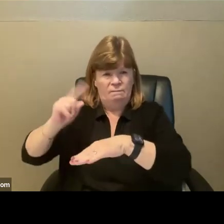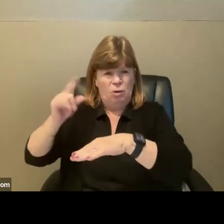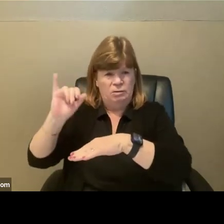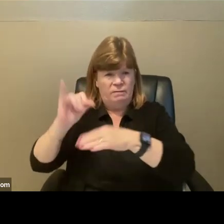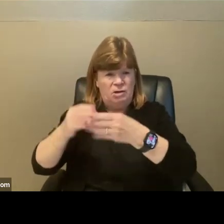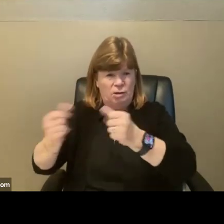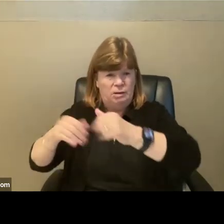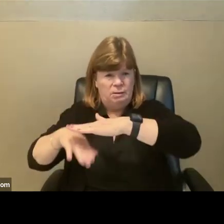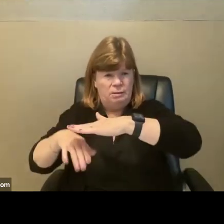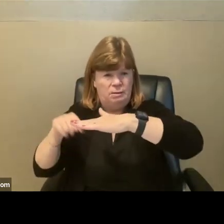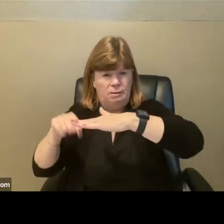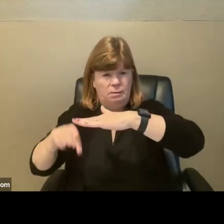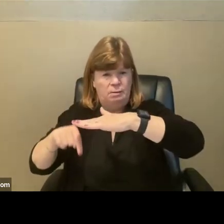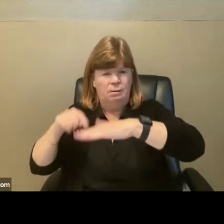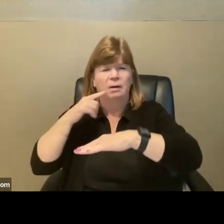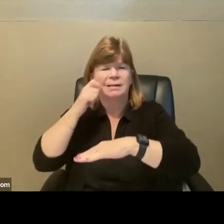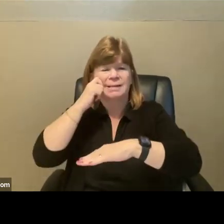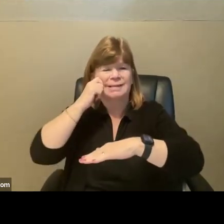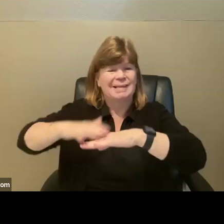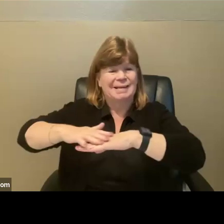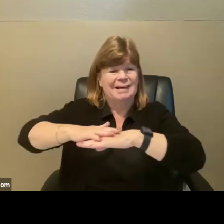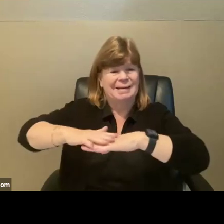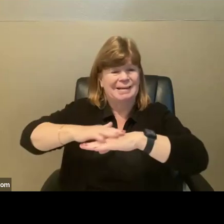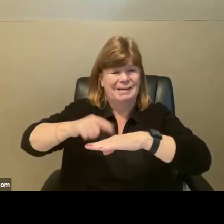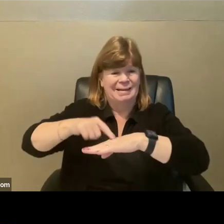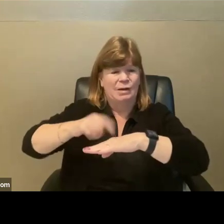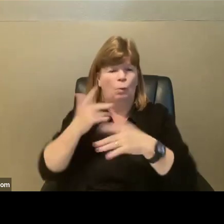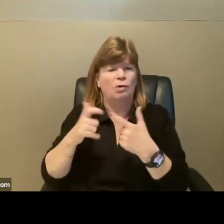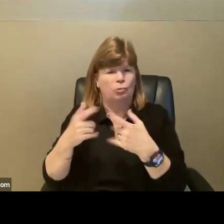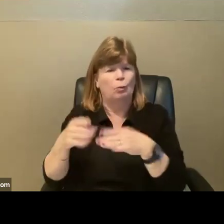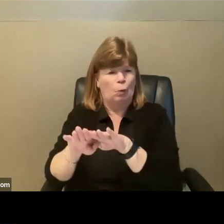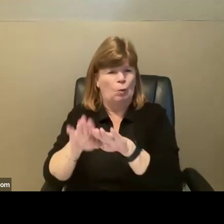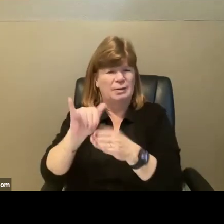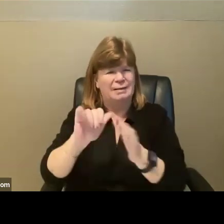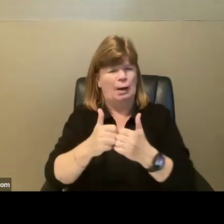Porque la piel de la parte superior va a querer cerrarse. Así es como el cuerpo se protege a sí mismo.